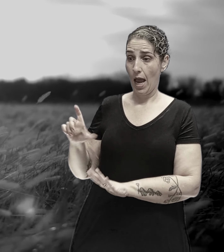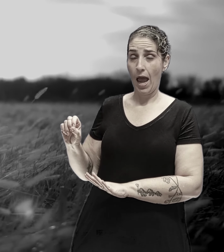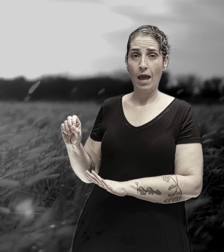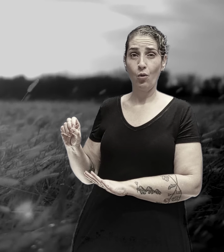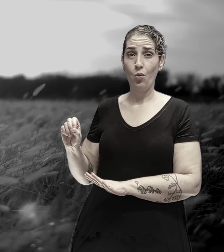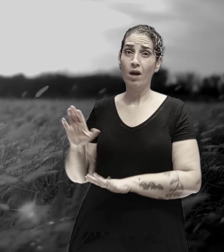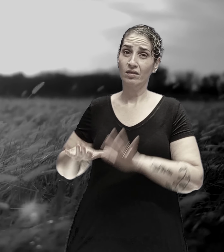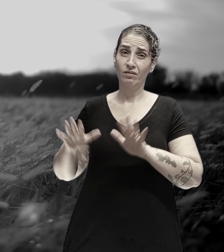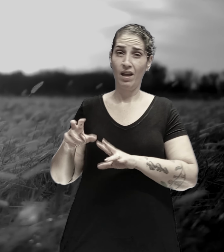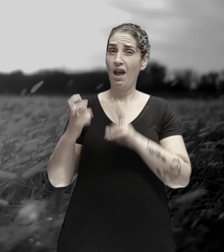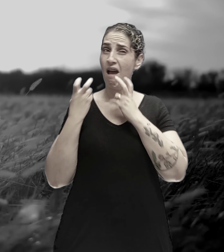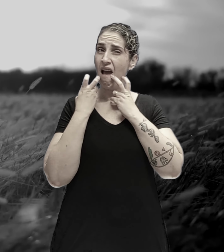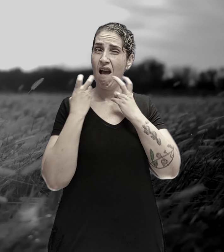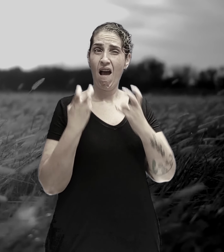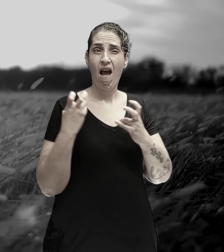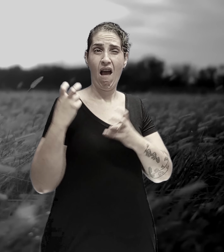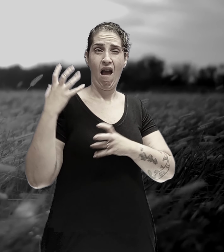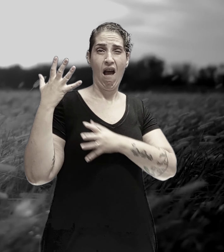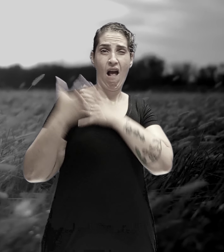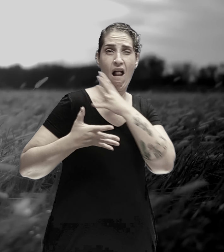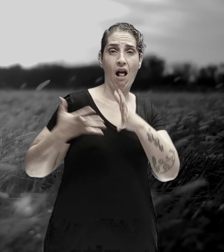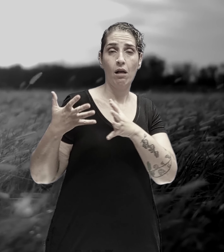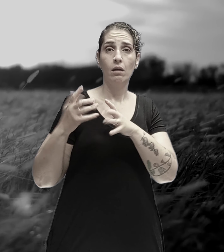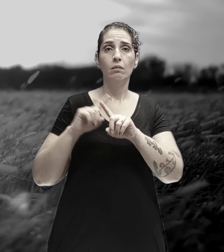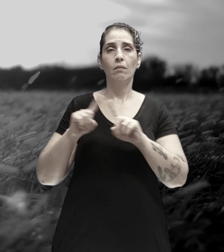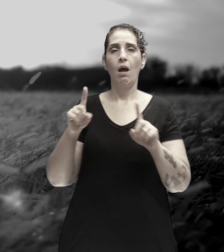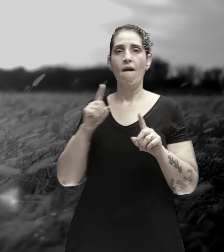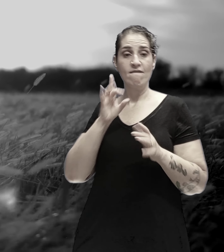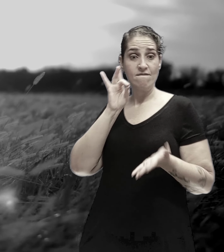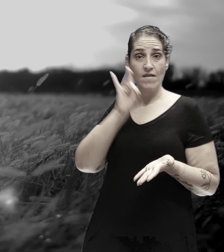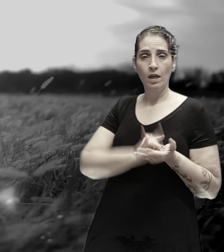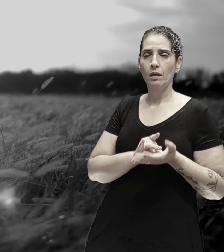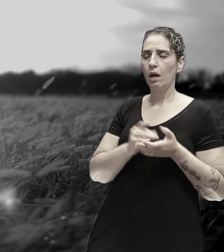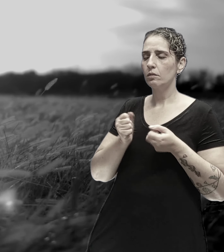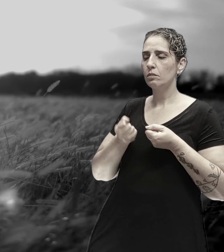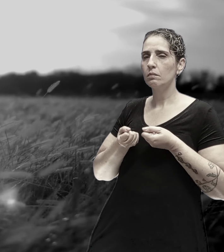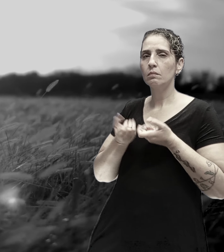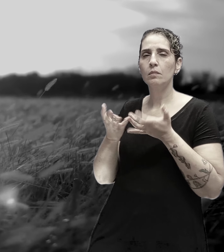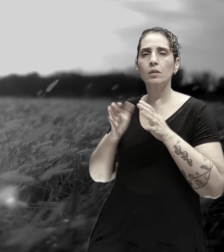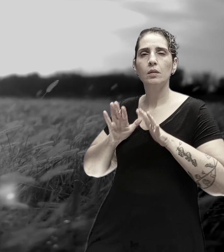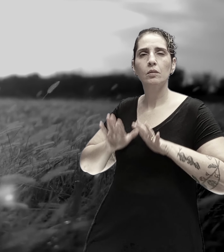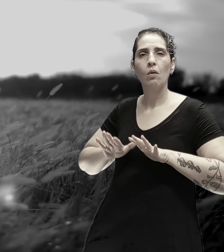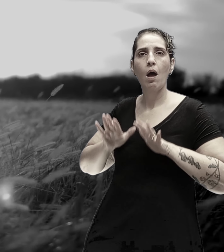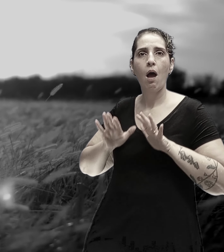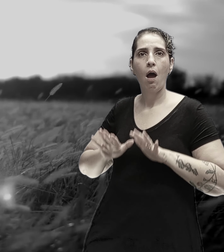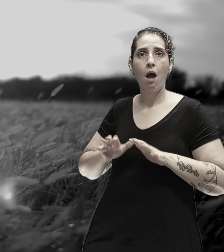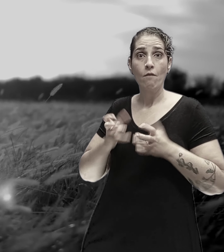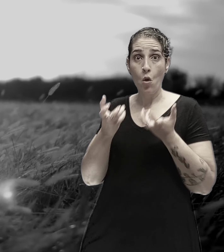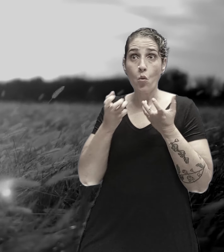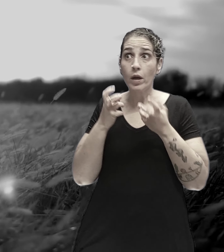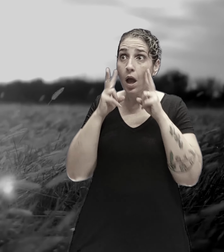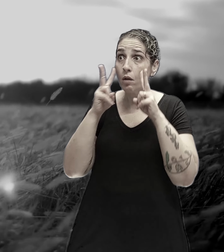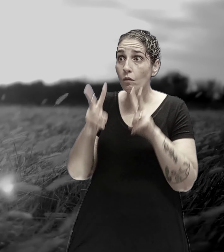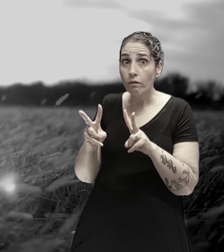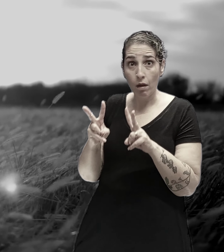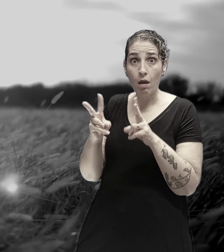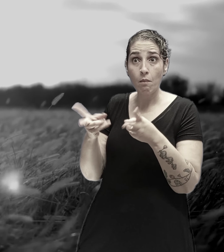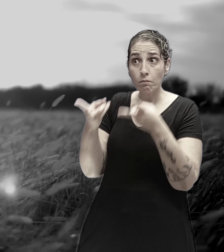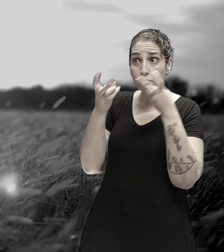O ego grita, mas a verdade sussurra. Para ouvi la é preciso aquietar se.